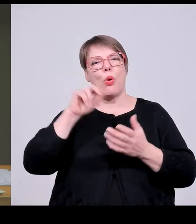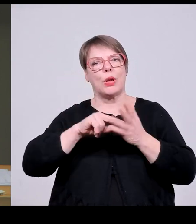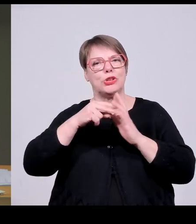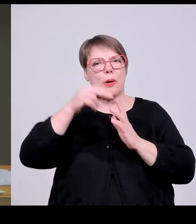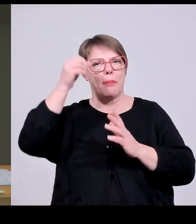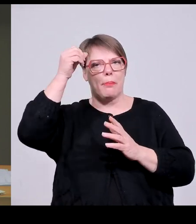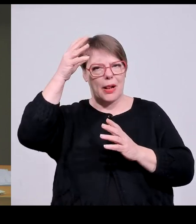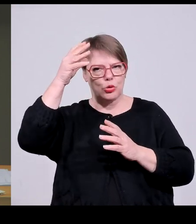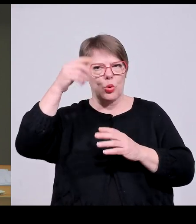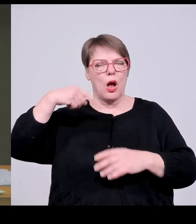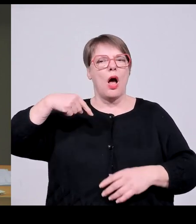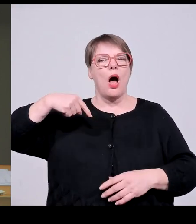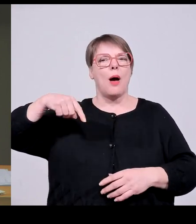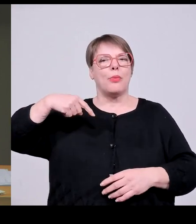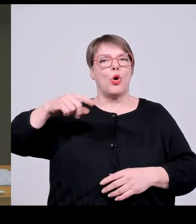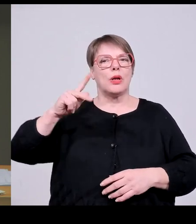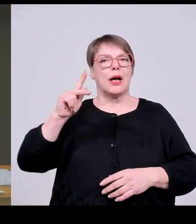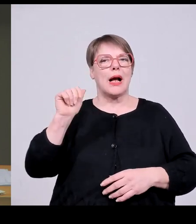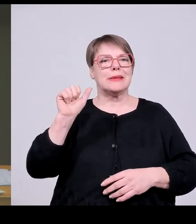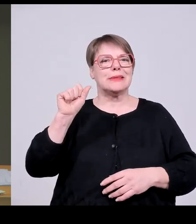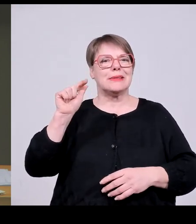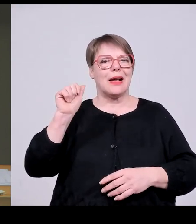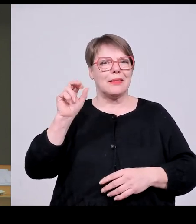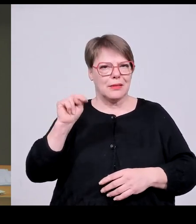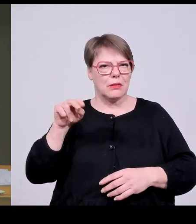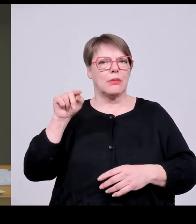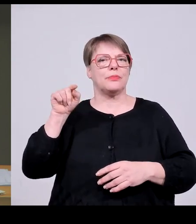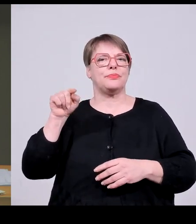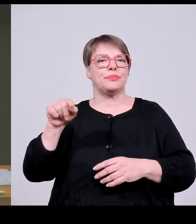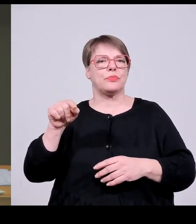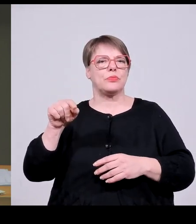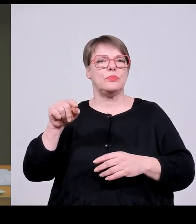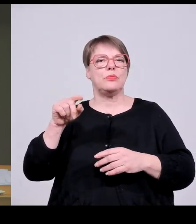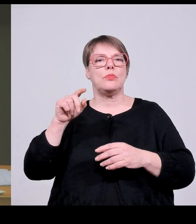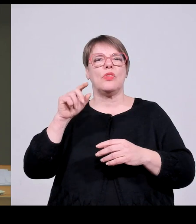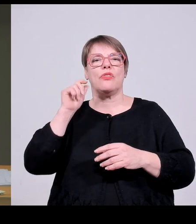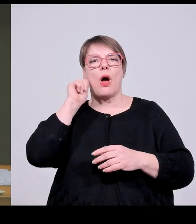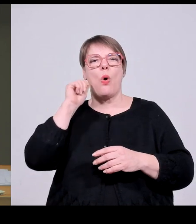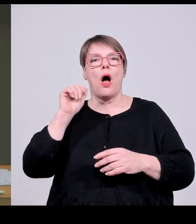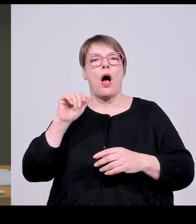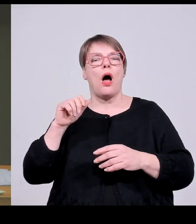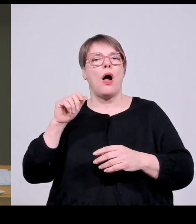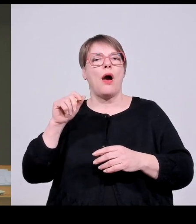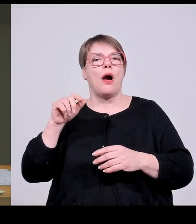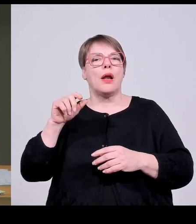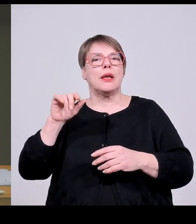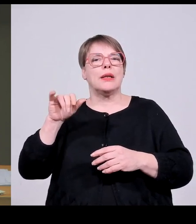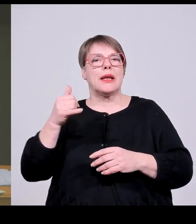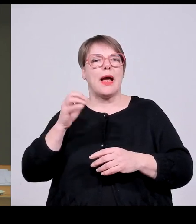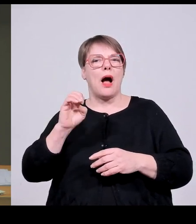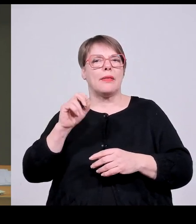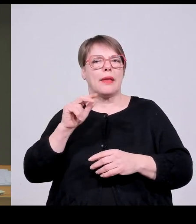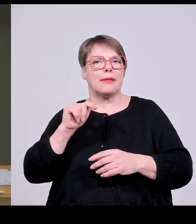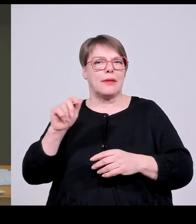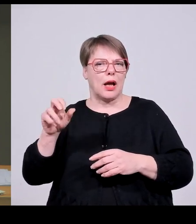Die Wahl für den Richterwahlausschuss erfolgt gemäß Satz 1 des Berliner Richter Gesetzes gehei.